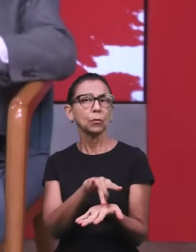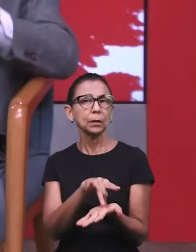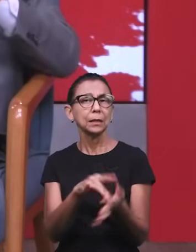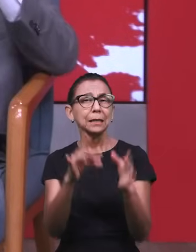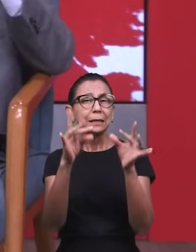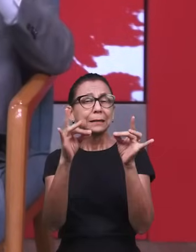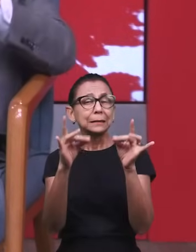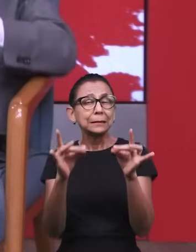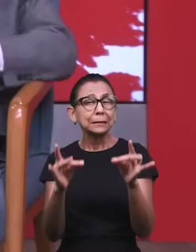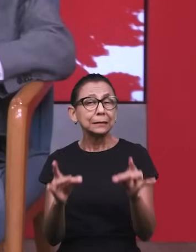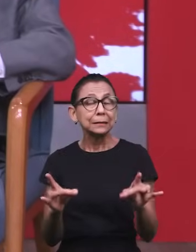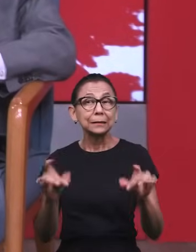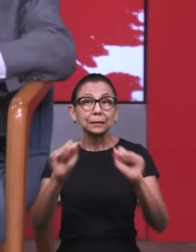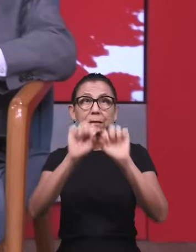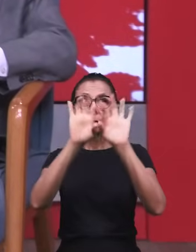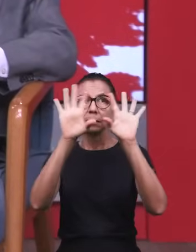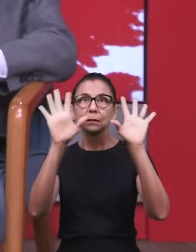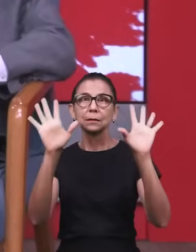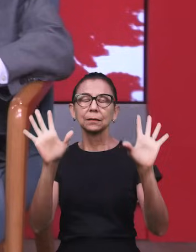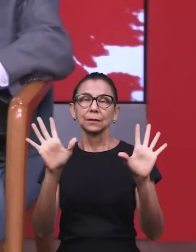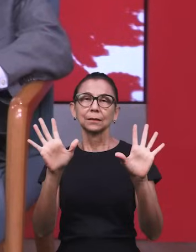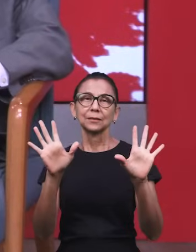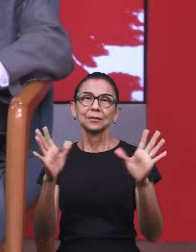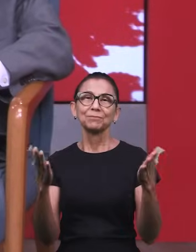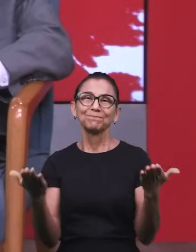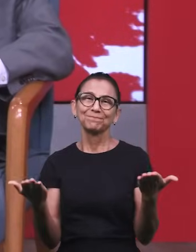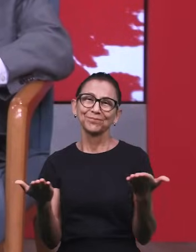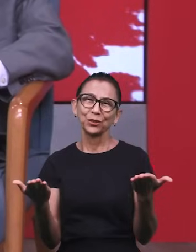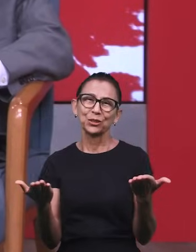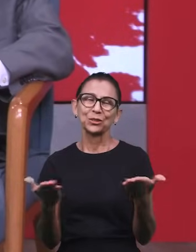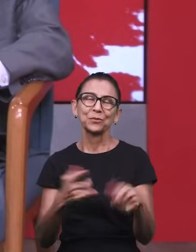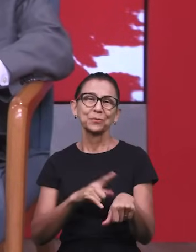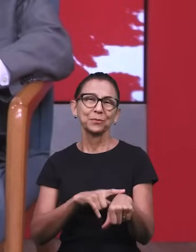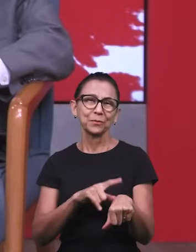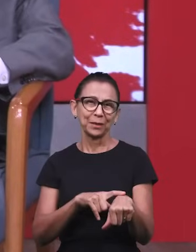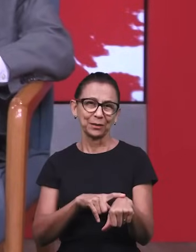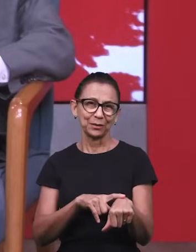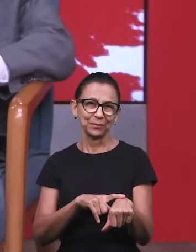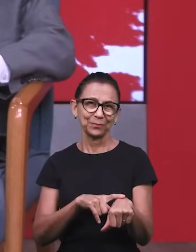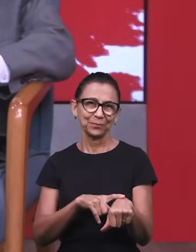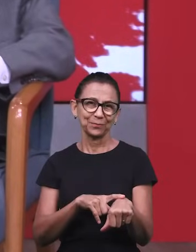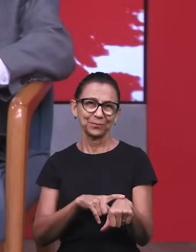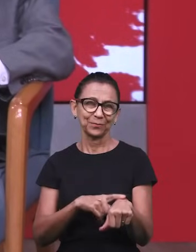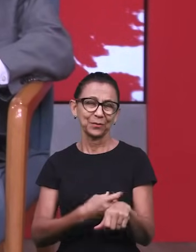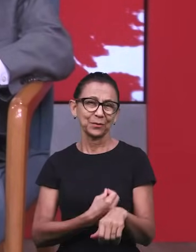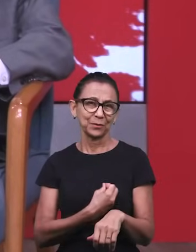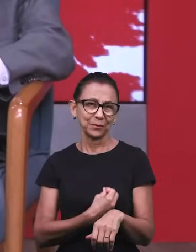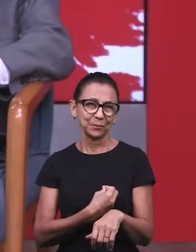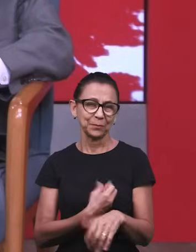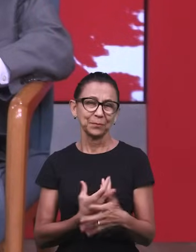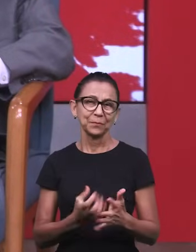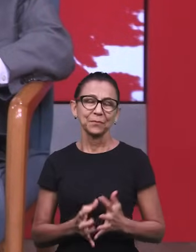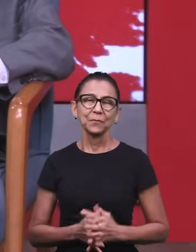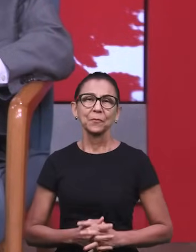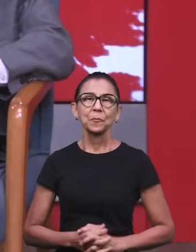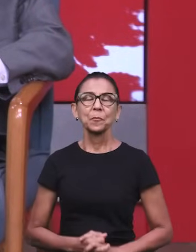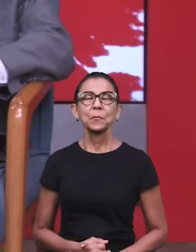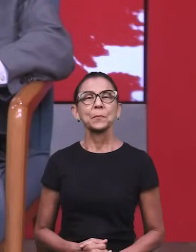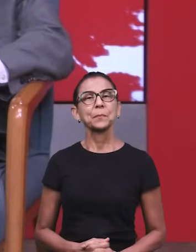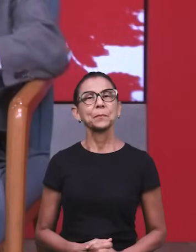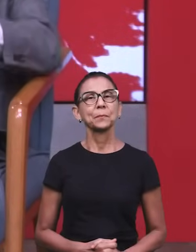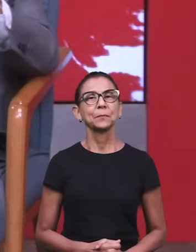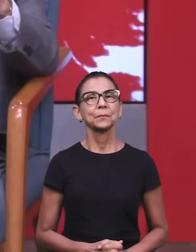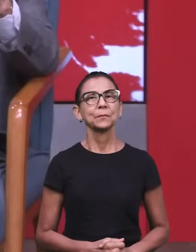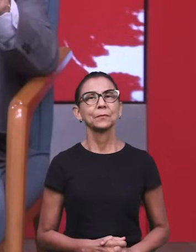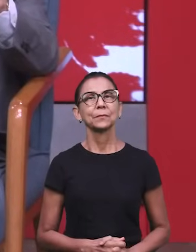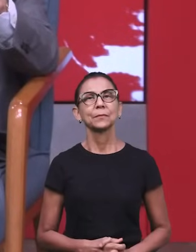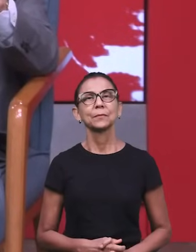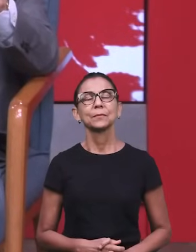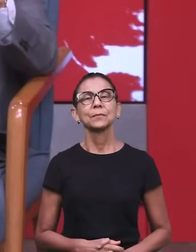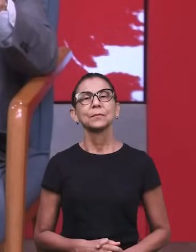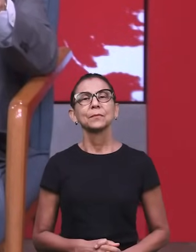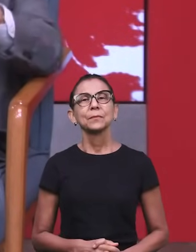ela descreve de forma muito clara o momento que nós estamos vivendo então então nós o que que nós